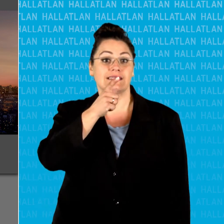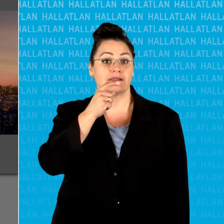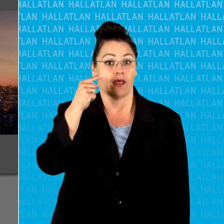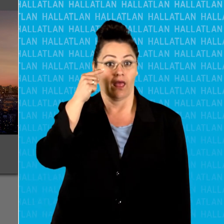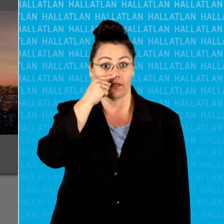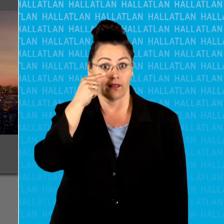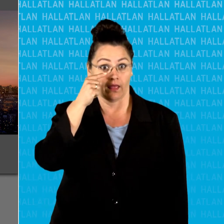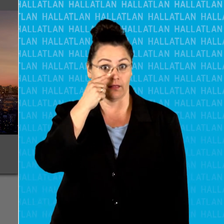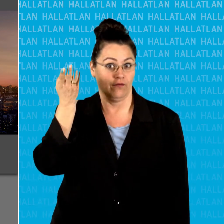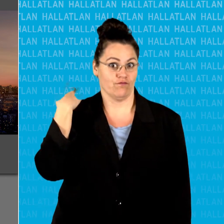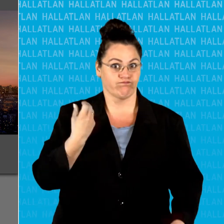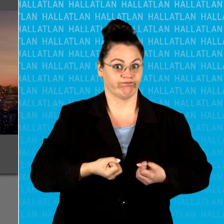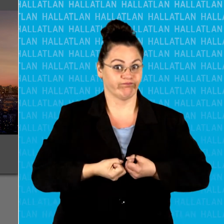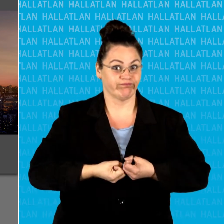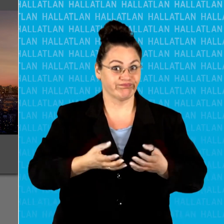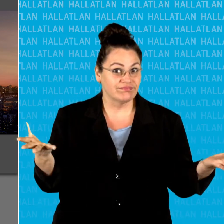A CNN azt írja,